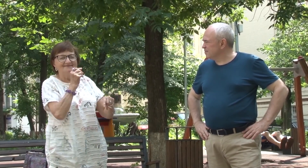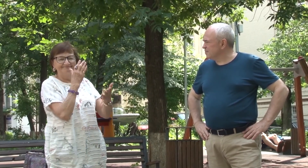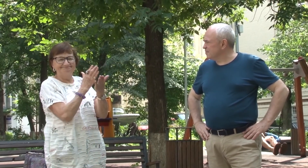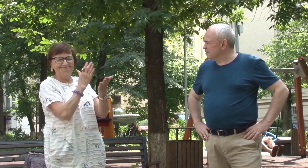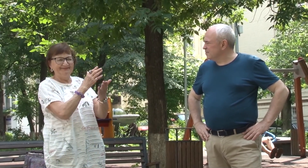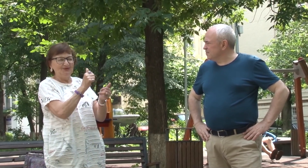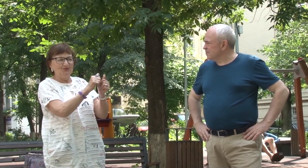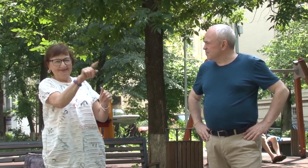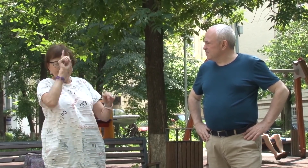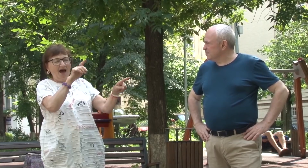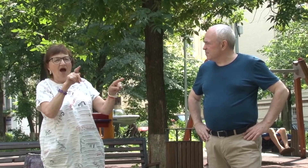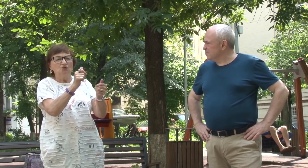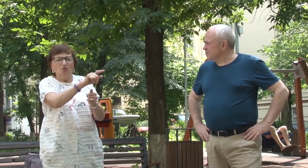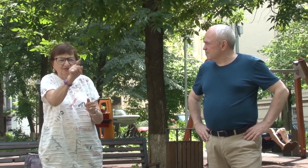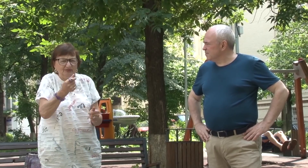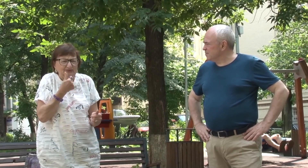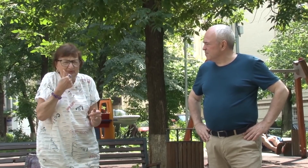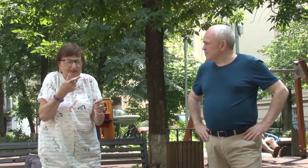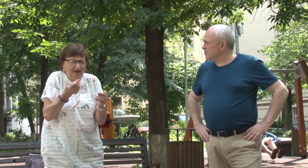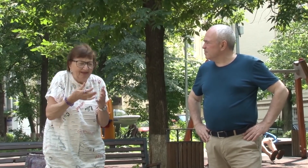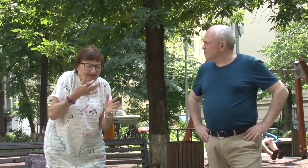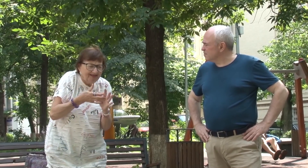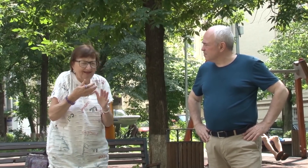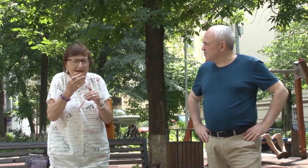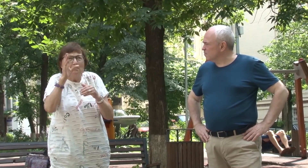Они знали, что у мамы деньги были каждый день, сами жили трудно,